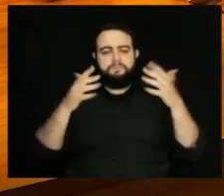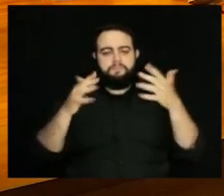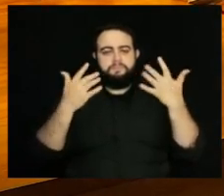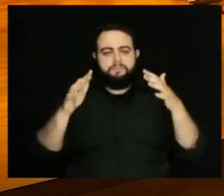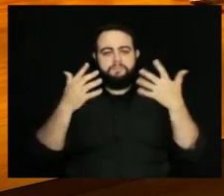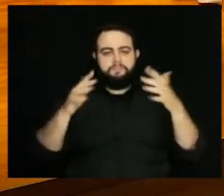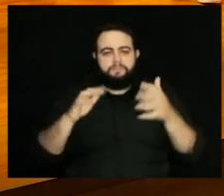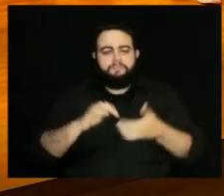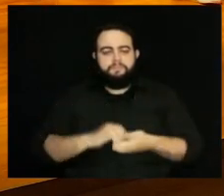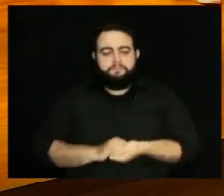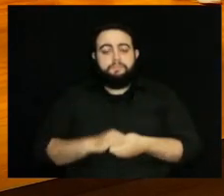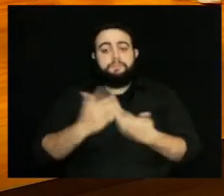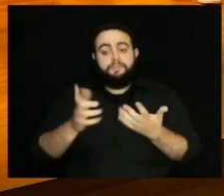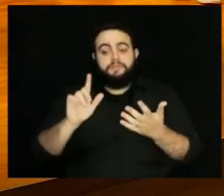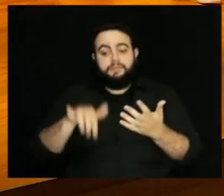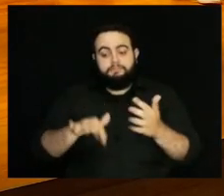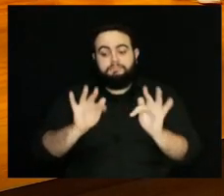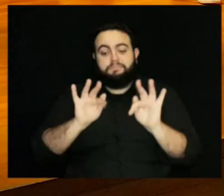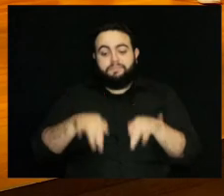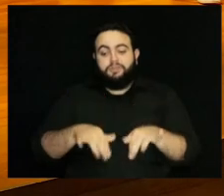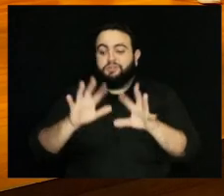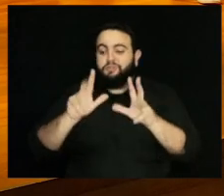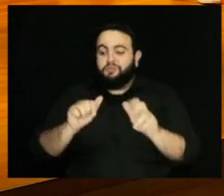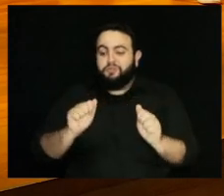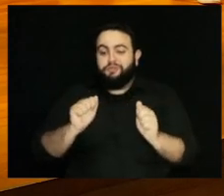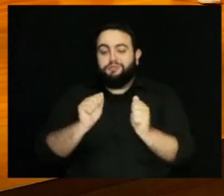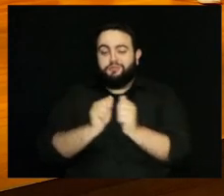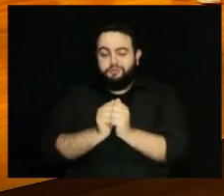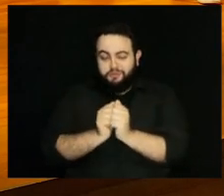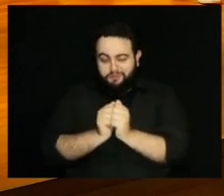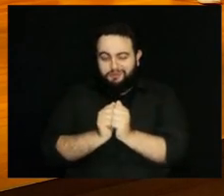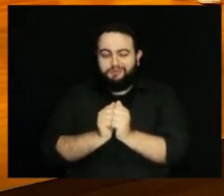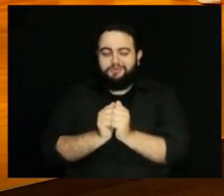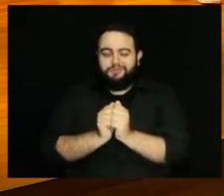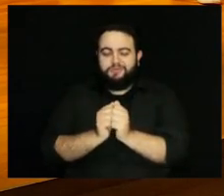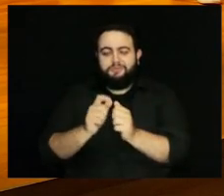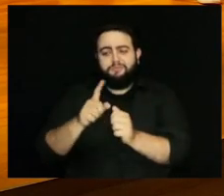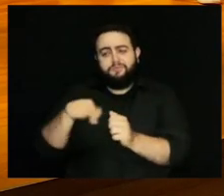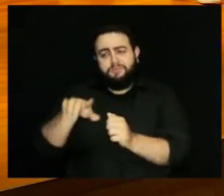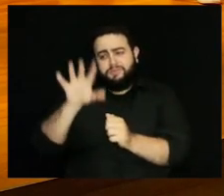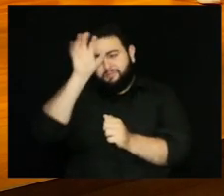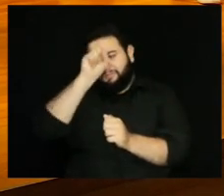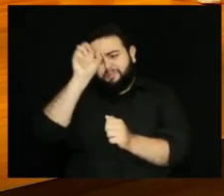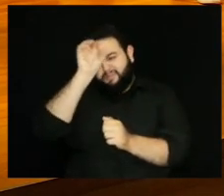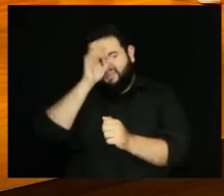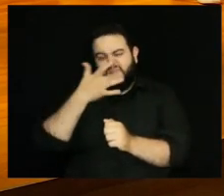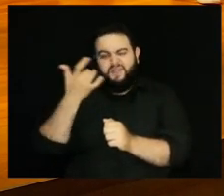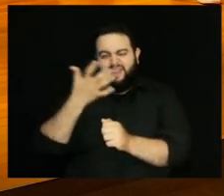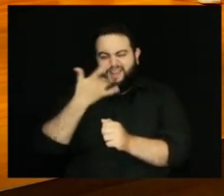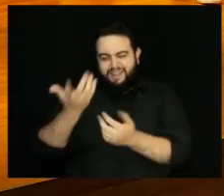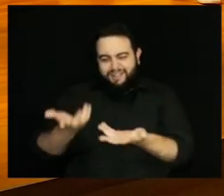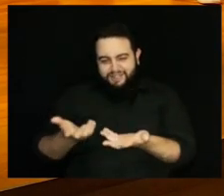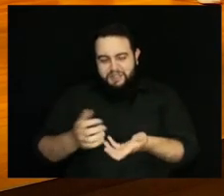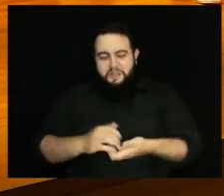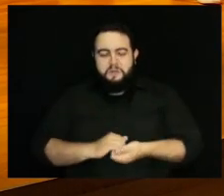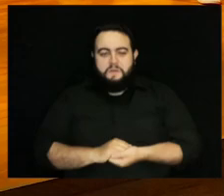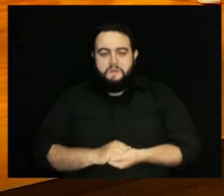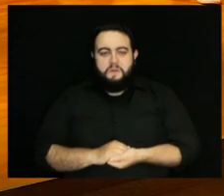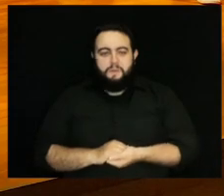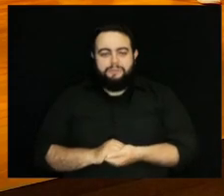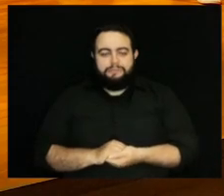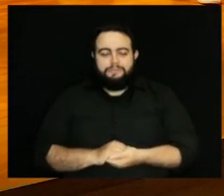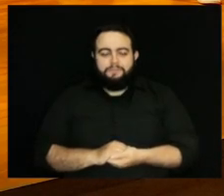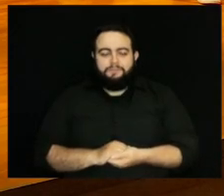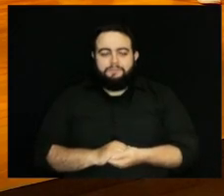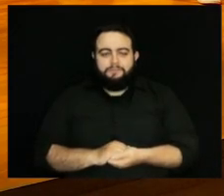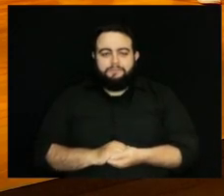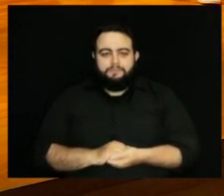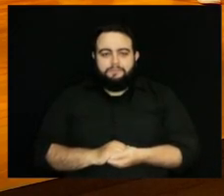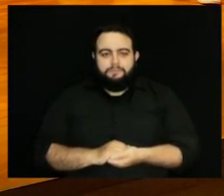Então isso aqui é para terminar todo mundo cantando junto. Vocês vão aprender fácil né